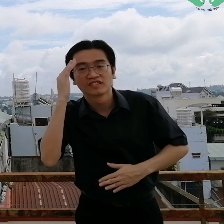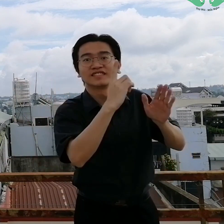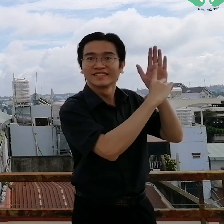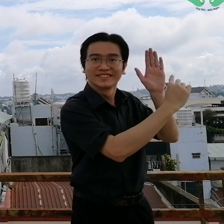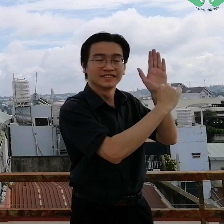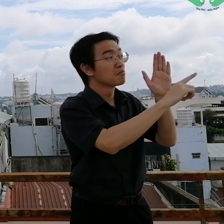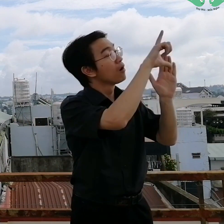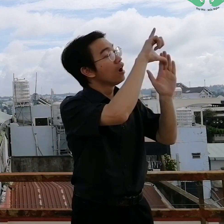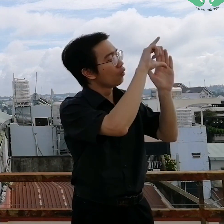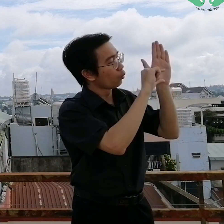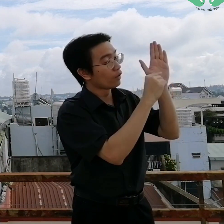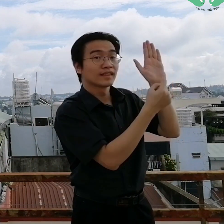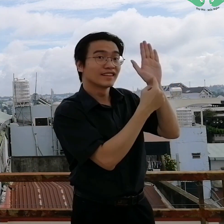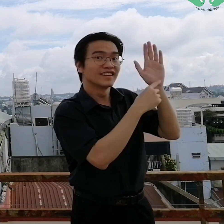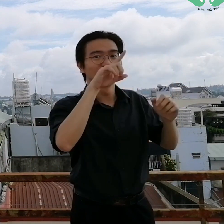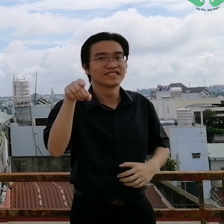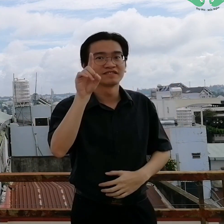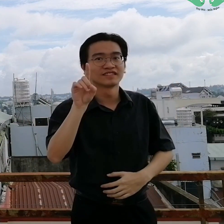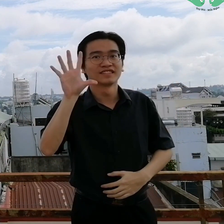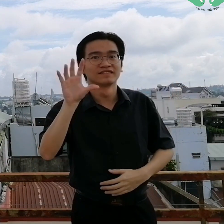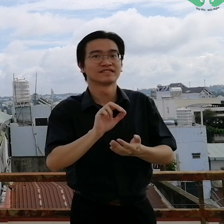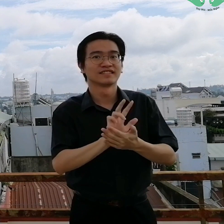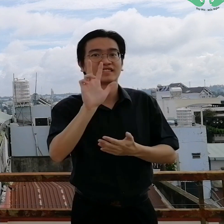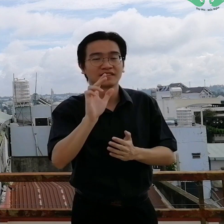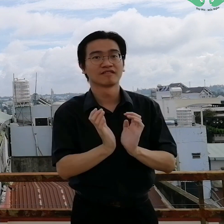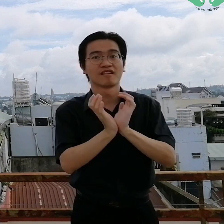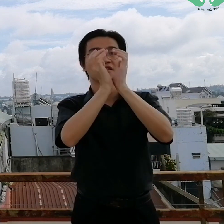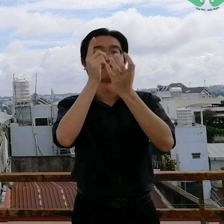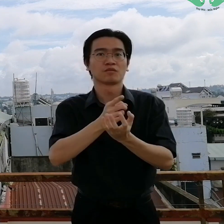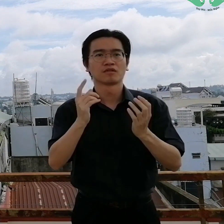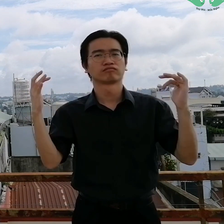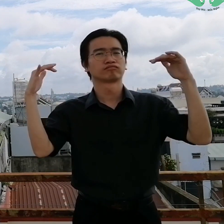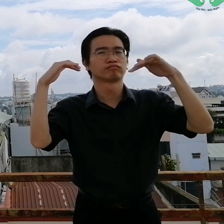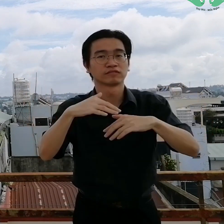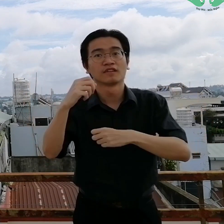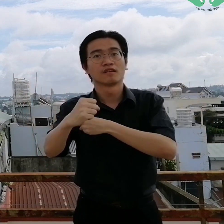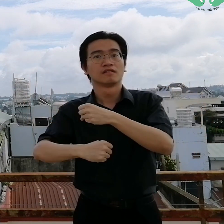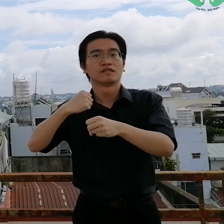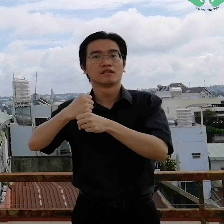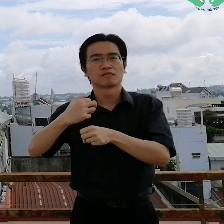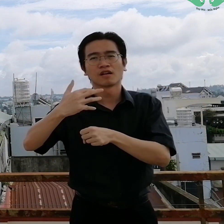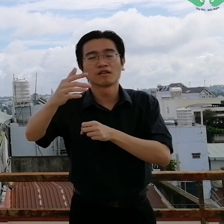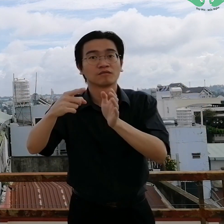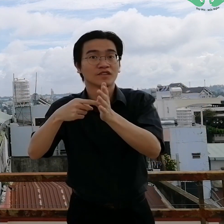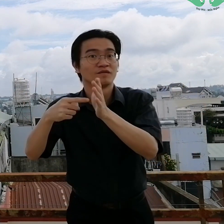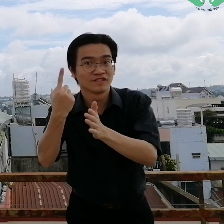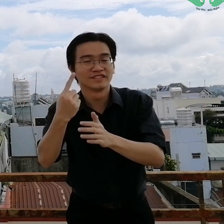Tết Trung thu là ngày rằm tháng tám âm lịch hàng năm.